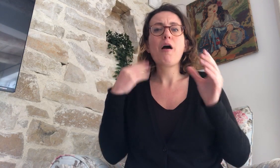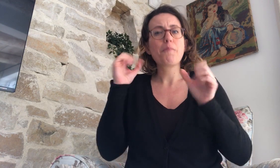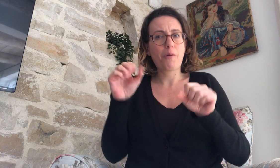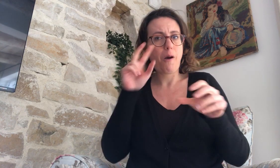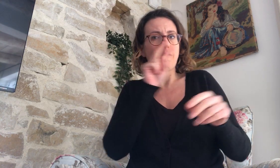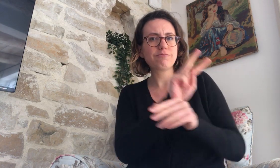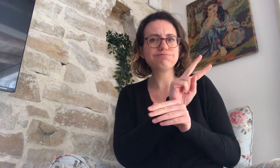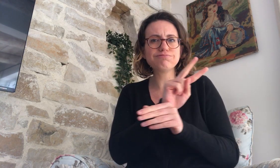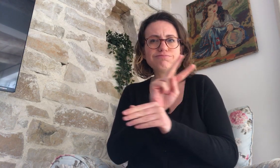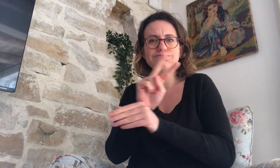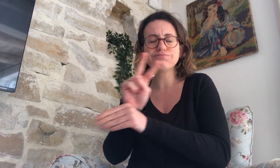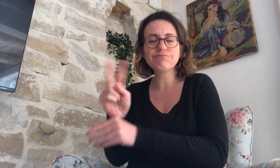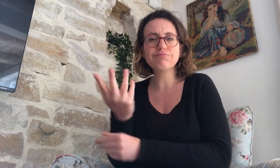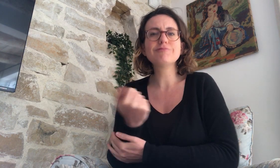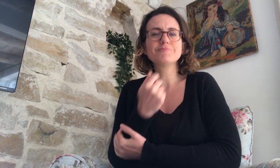vous pouvez ainsi visionner et découvrir l'histoire !